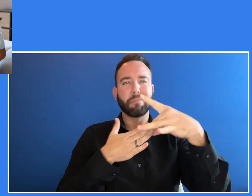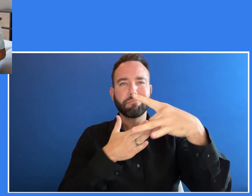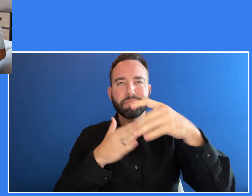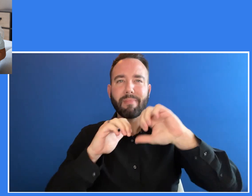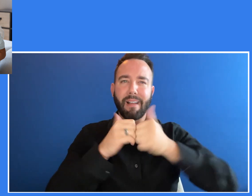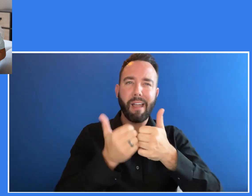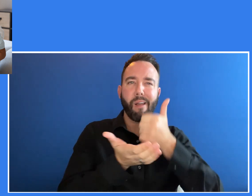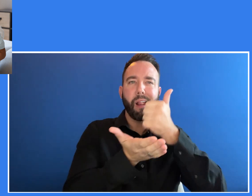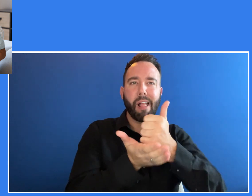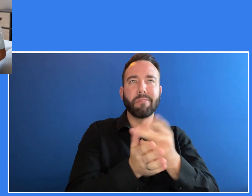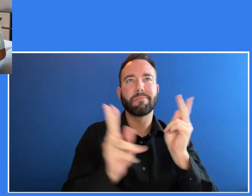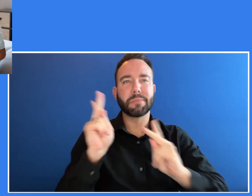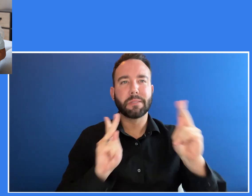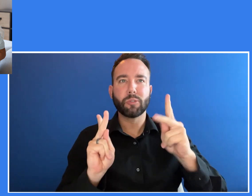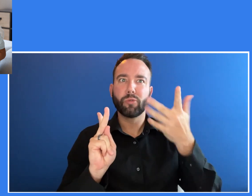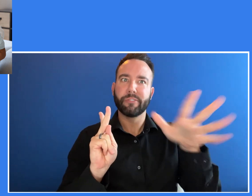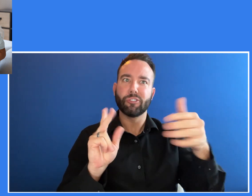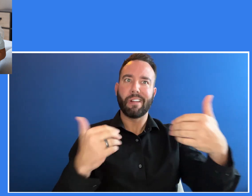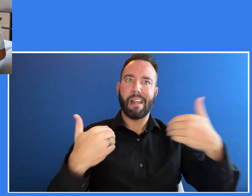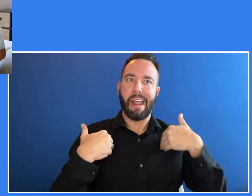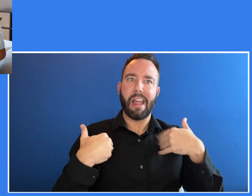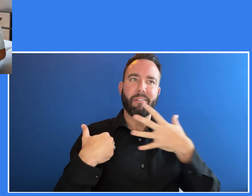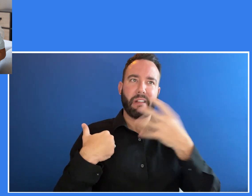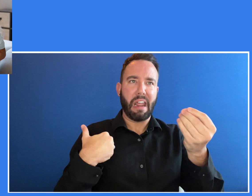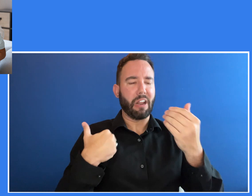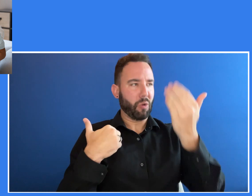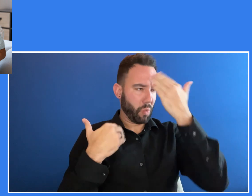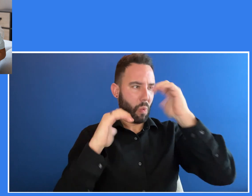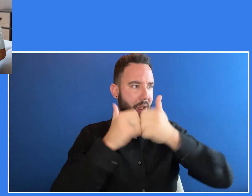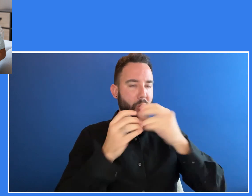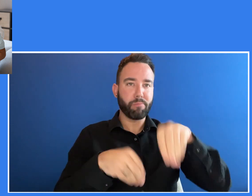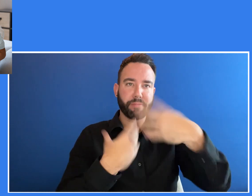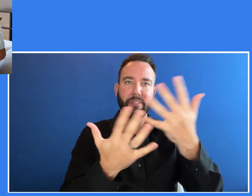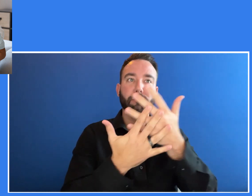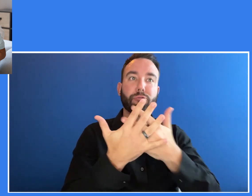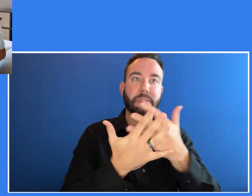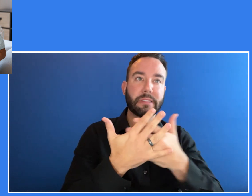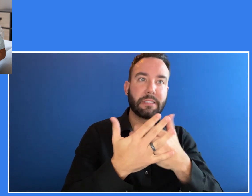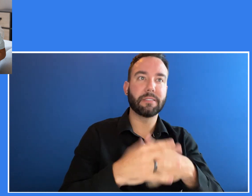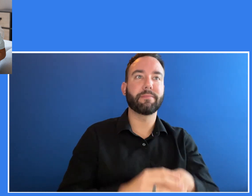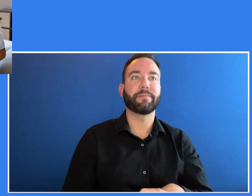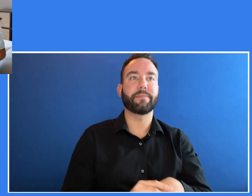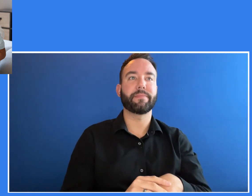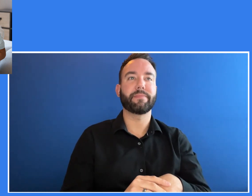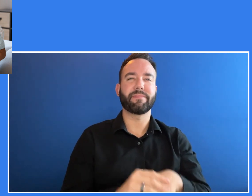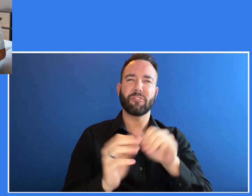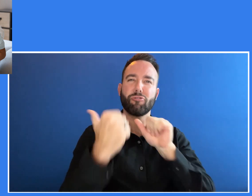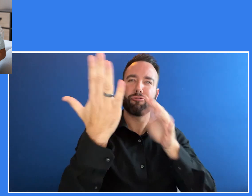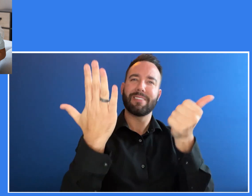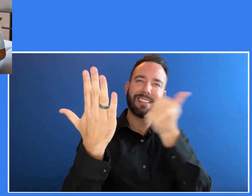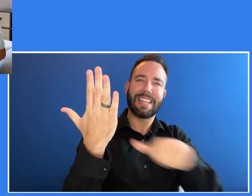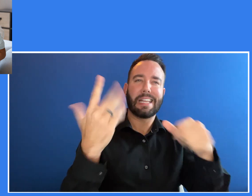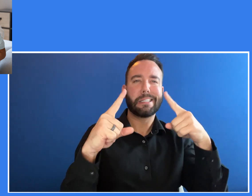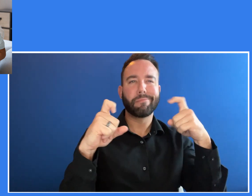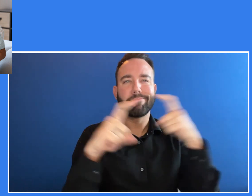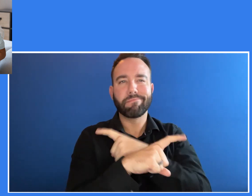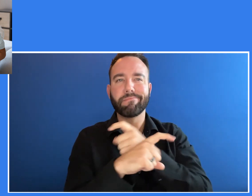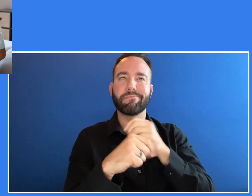de atención médica de la anemia de células falciformes, cuando sea posible. Familiarizarse con las directrices